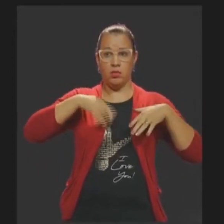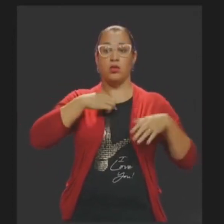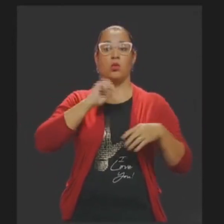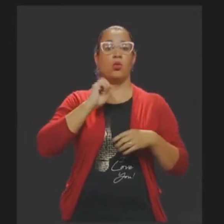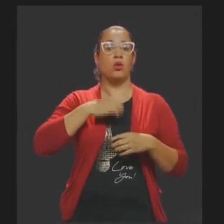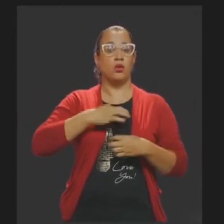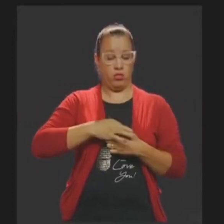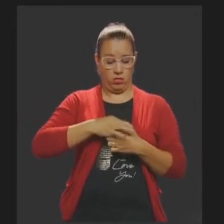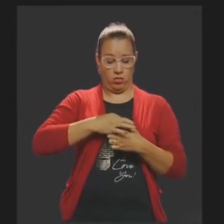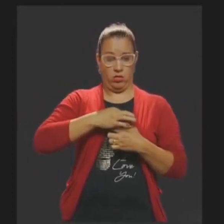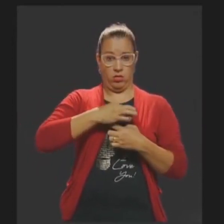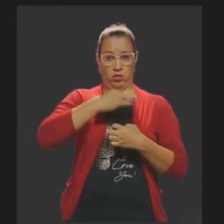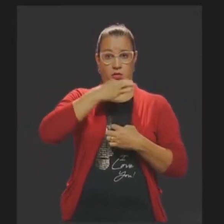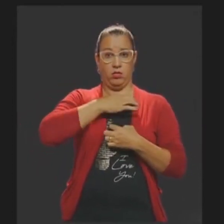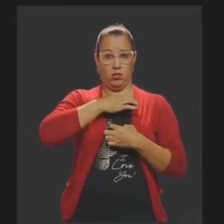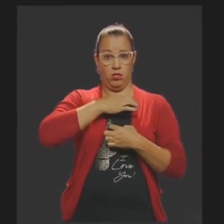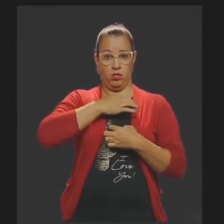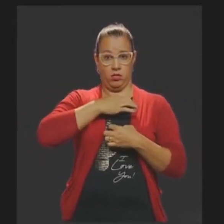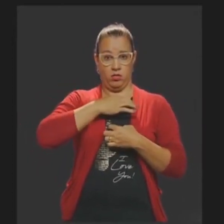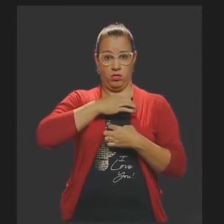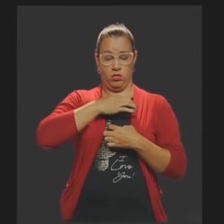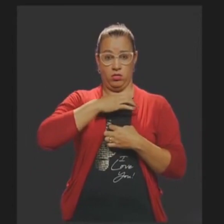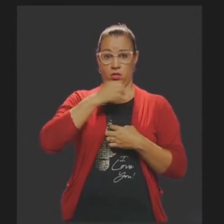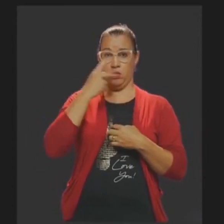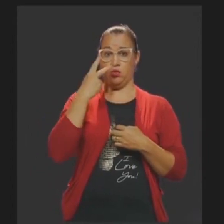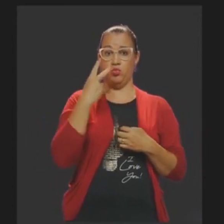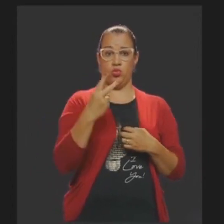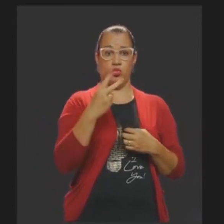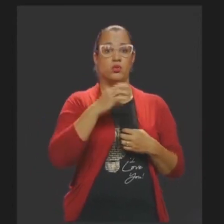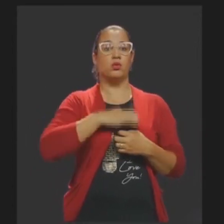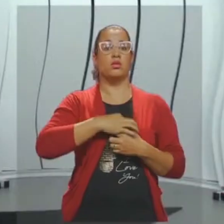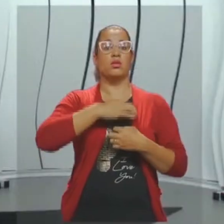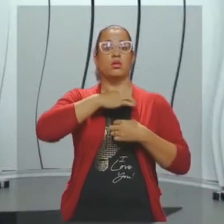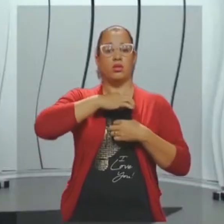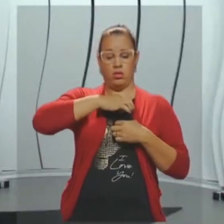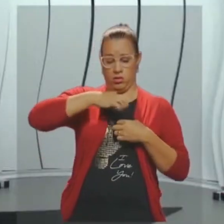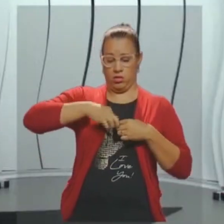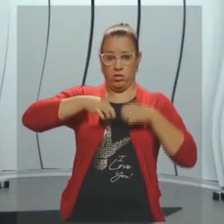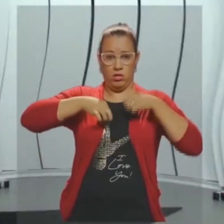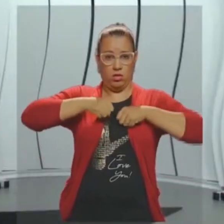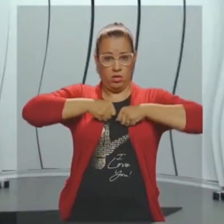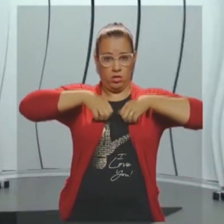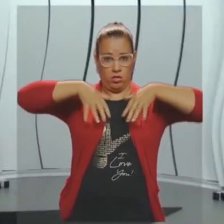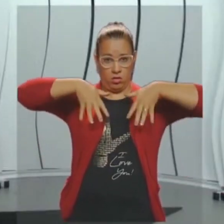em duas em dois tubos, que são os brônquios e esses brônquios